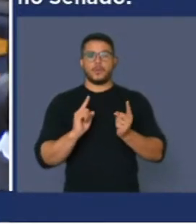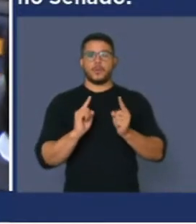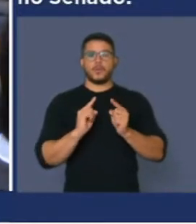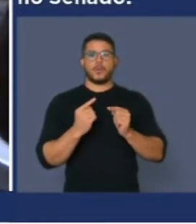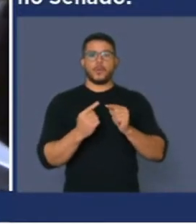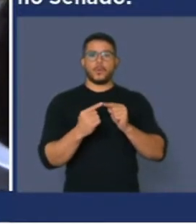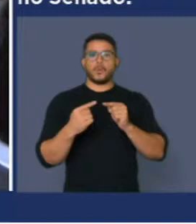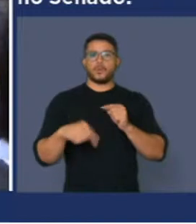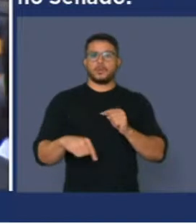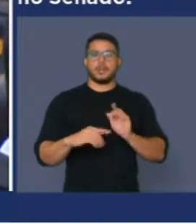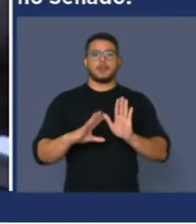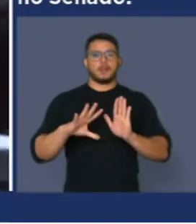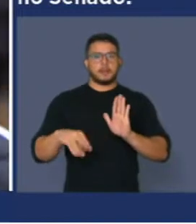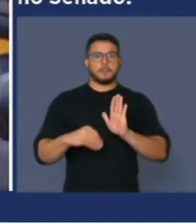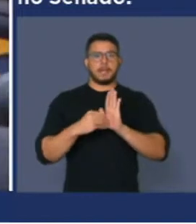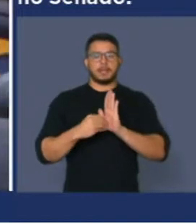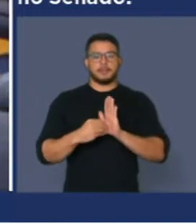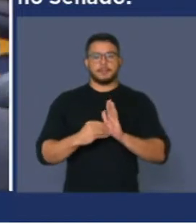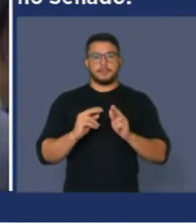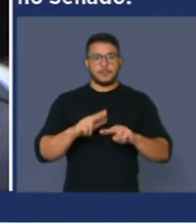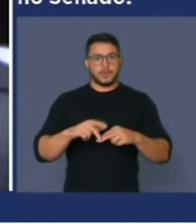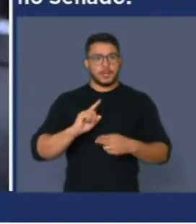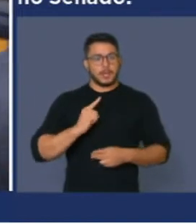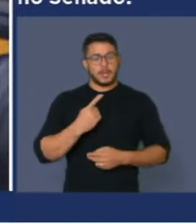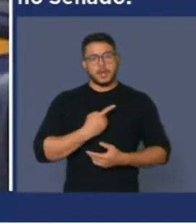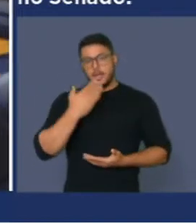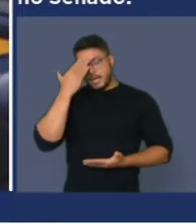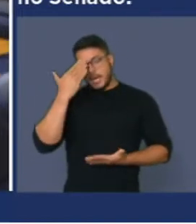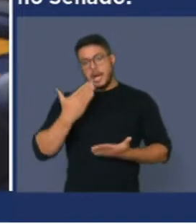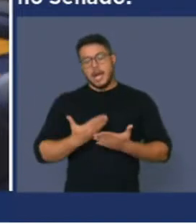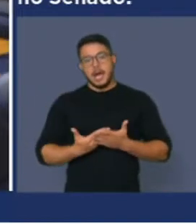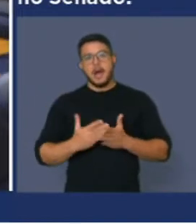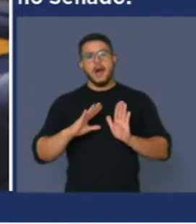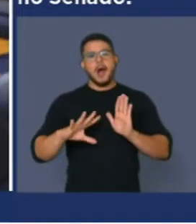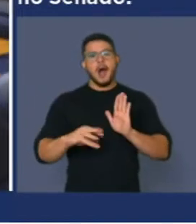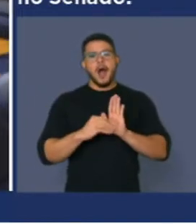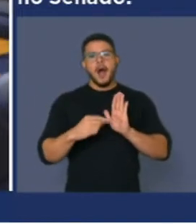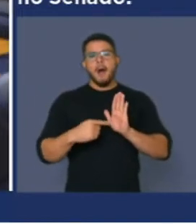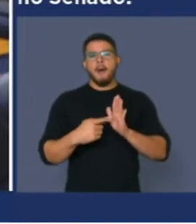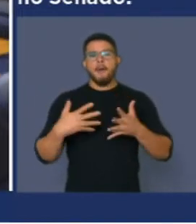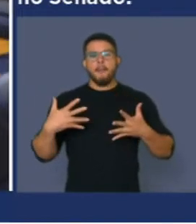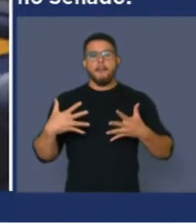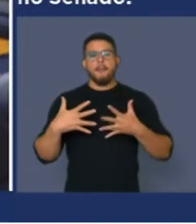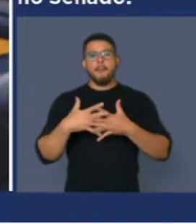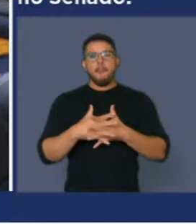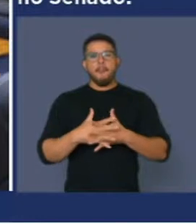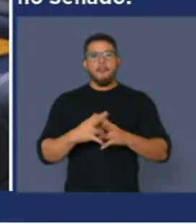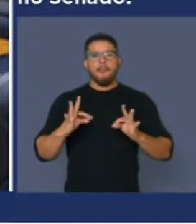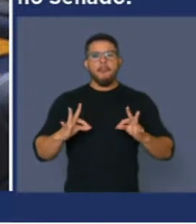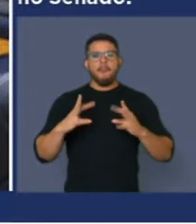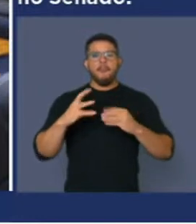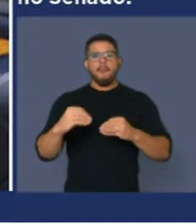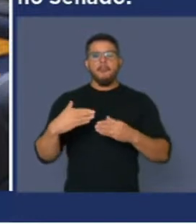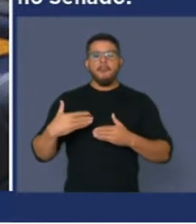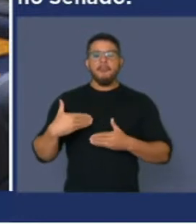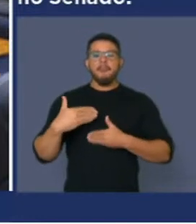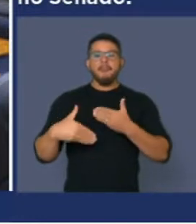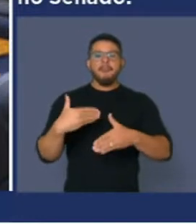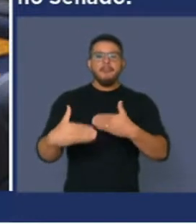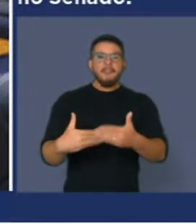PORQUE NO NOSSO ENTENDER A EMENDA PREJUDICA TODOS OS ANDAMENTOS DAQUILO QUE INICIOU NA... NAS FAZ ERNDZ. ESTADUAL,